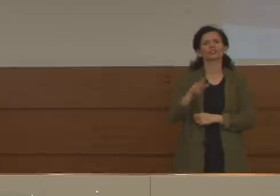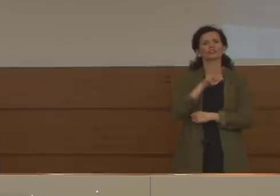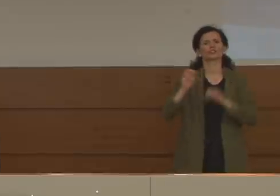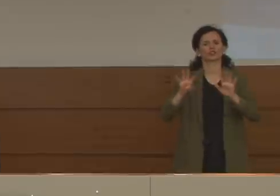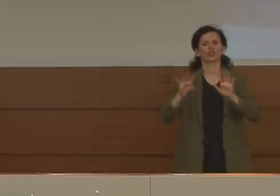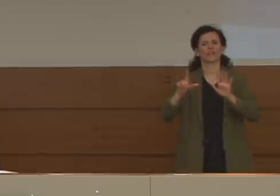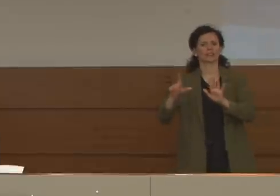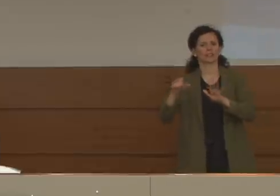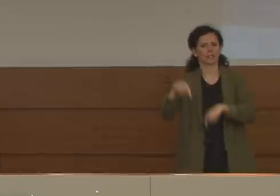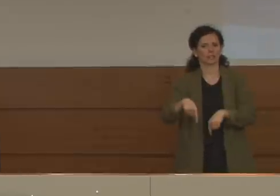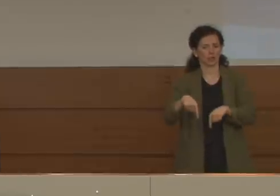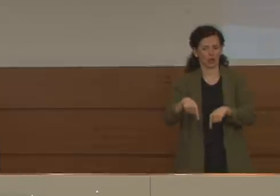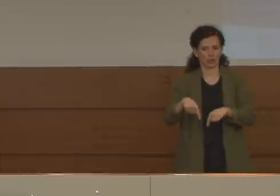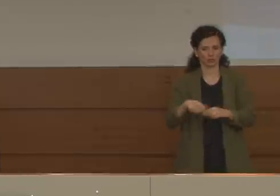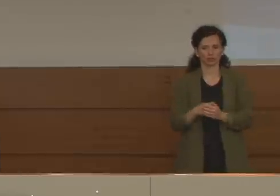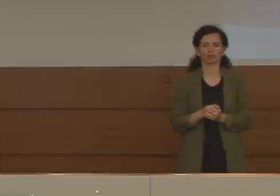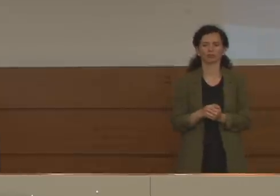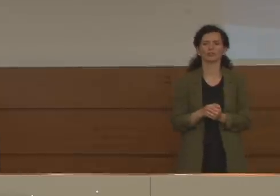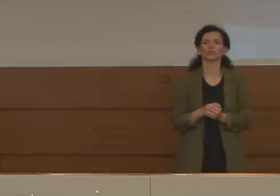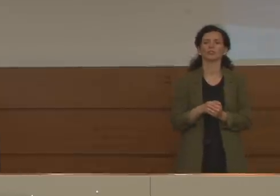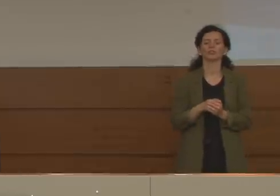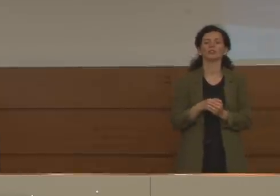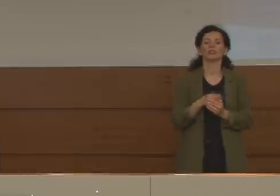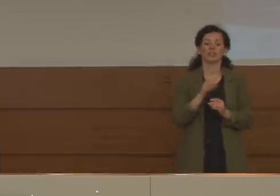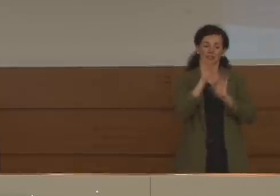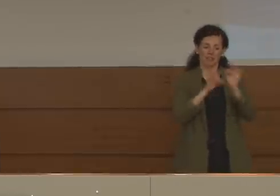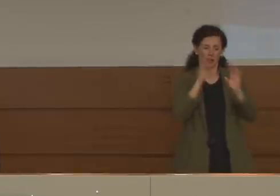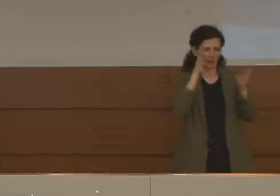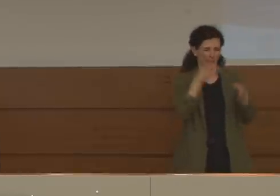Lo stesso l'incremento dei ricoverati in terapia intensiva: sono passati dai